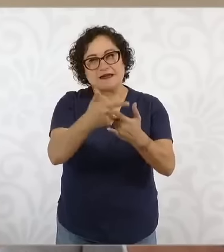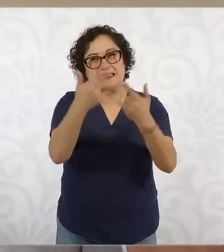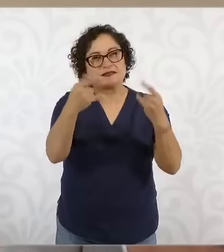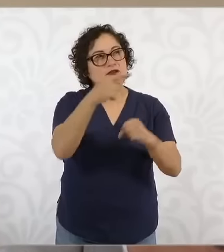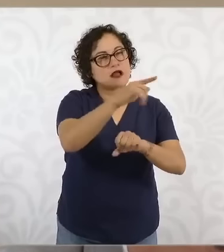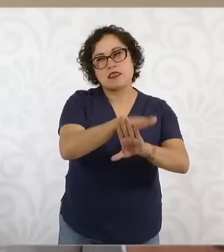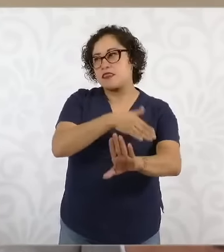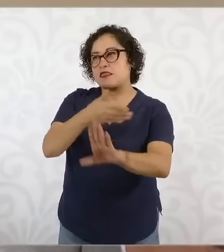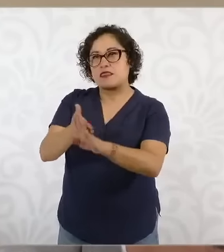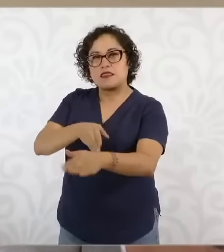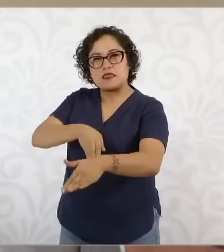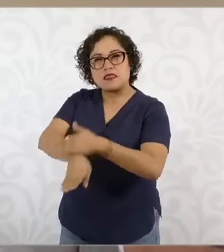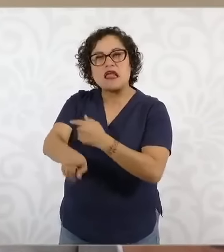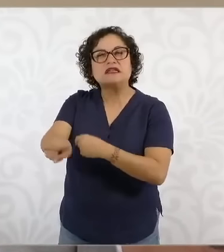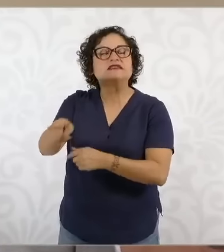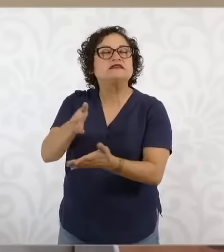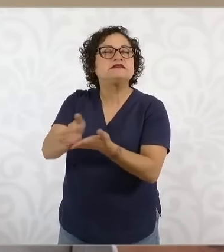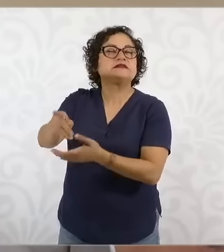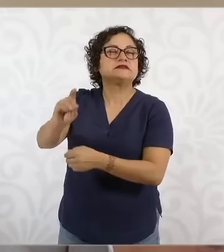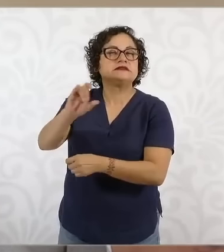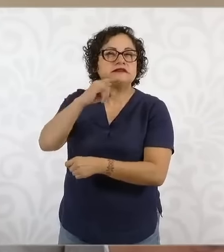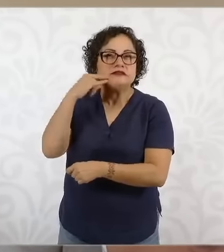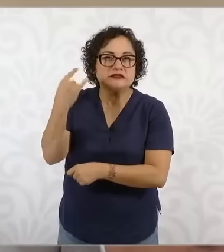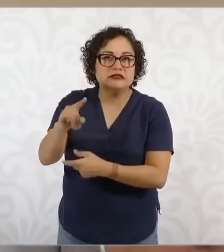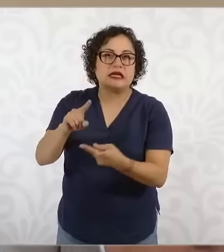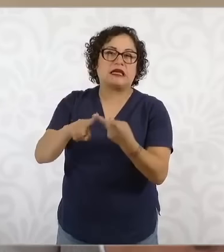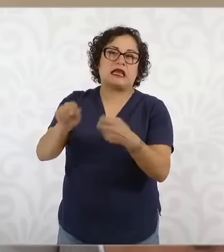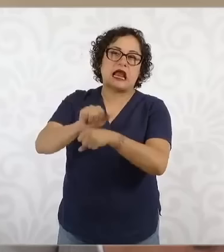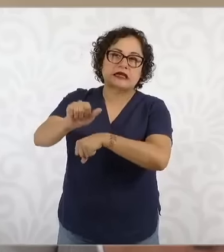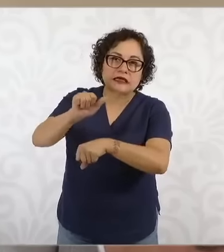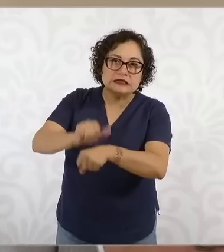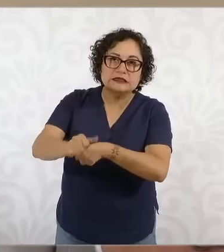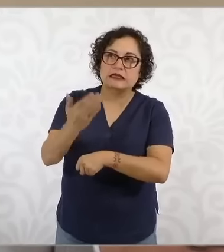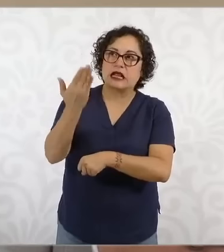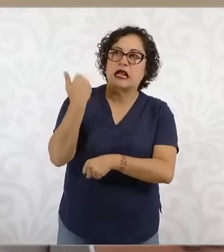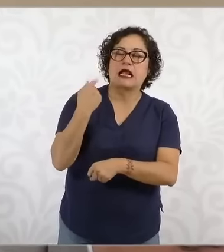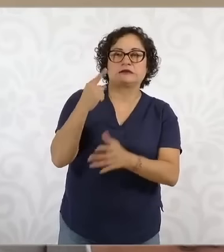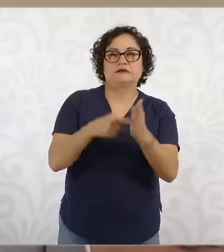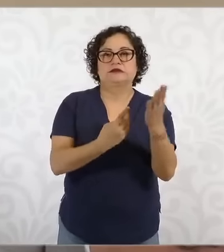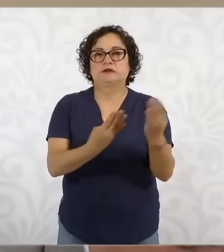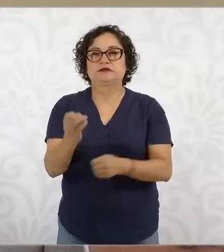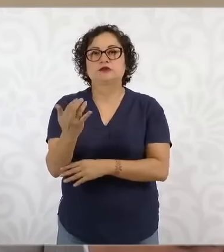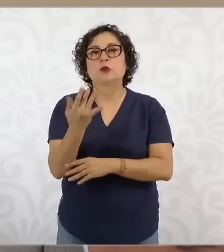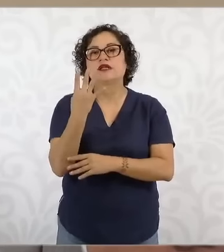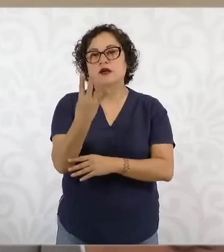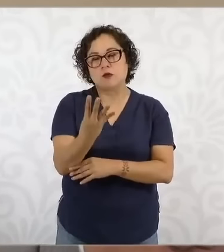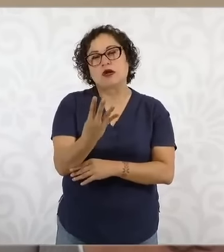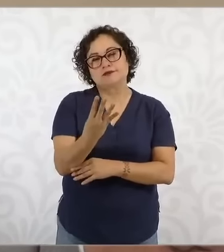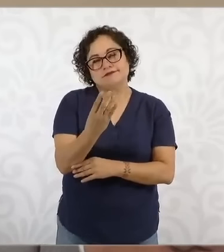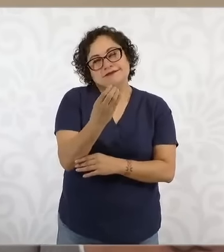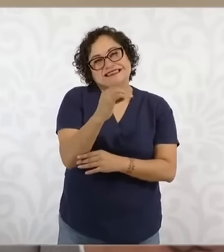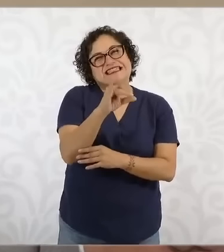eh en Guatemala en el 54, en fin, todos estos golpes que promueve la CIA y el espionaje